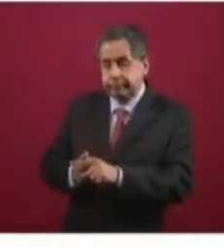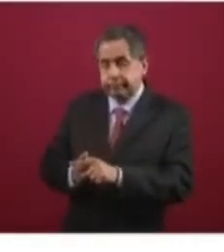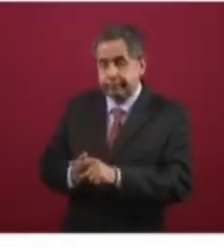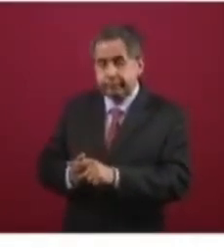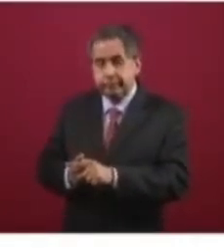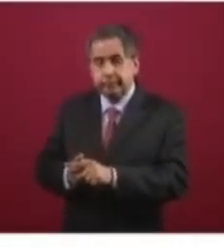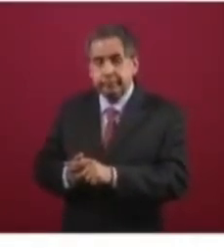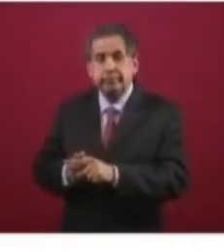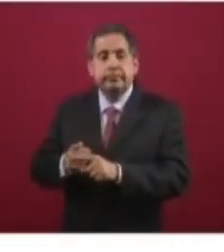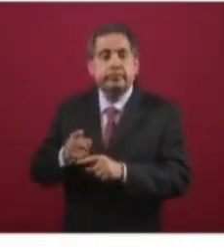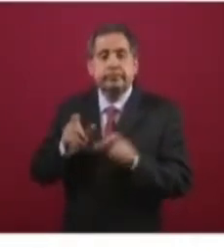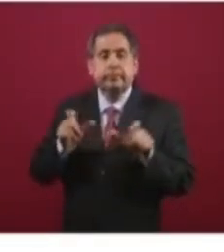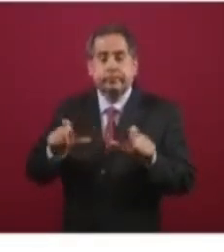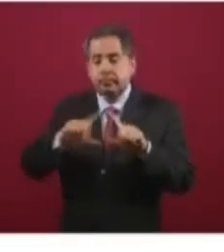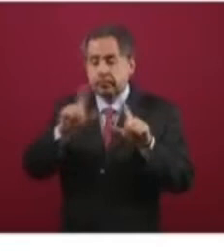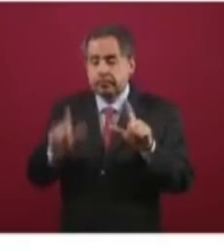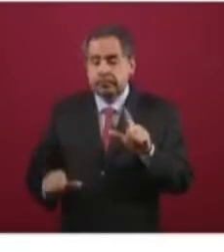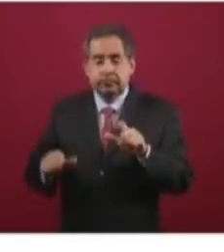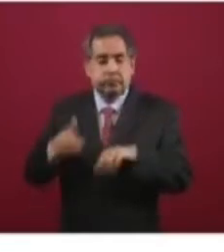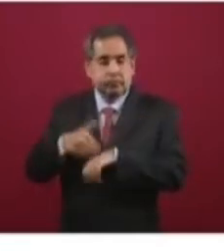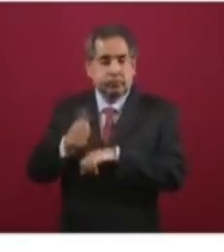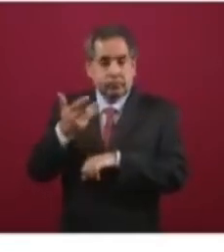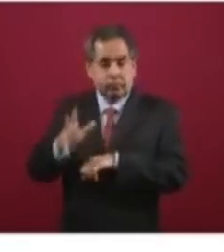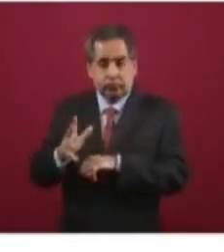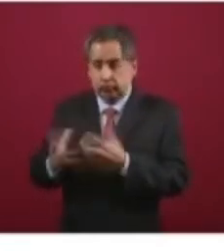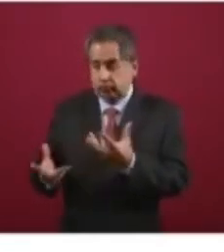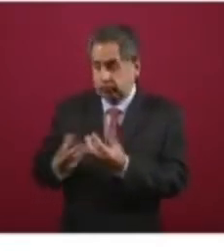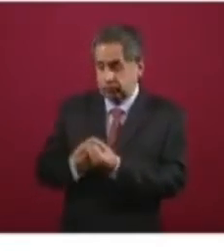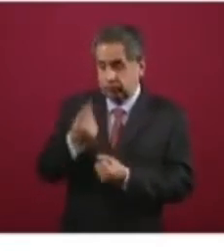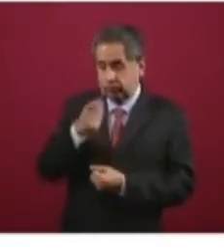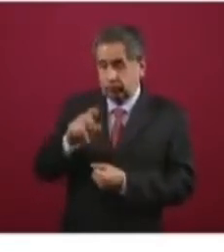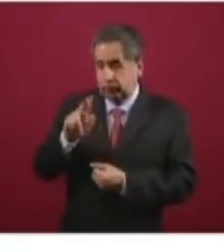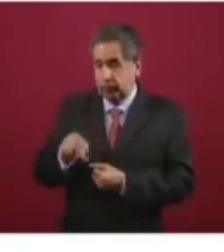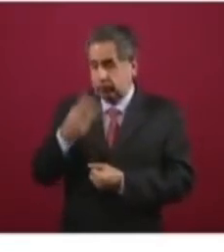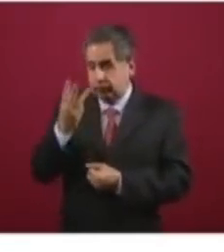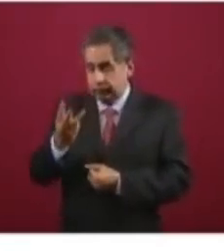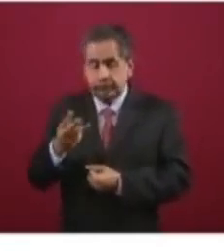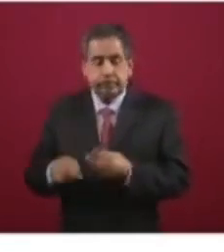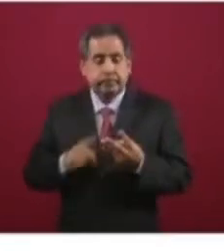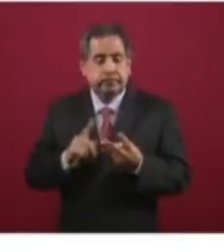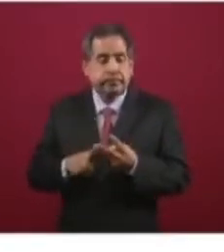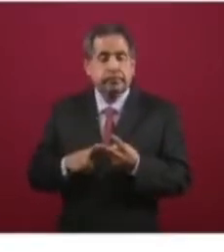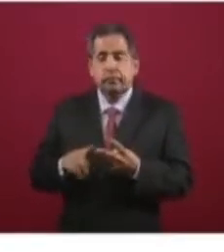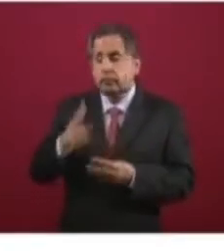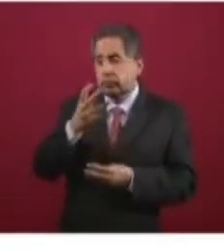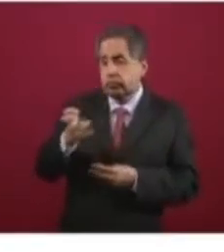cuartel general de la décima coordinación territorial y 420 de esa misma coordinación